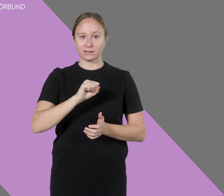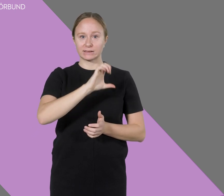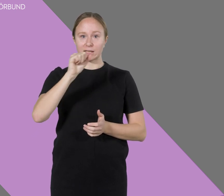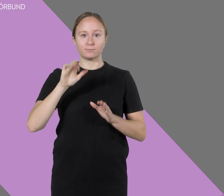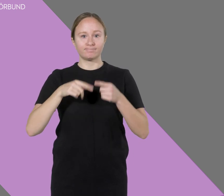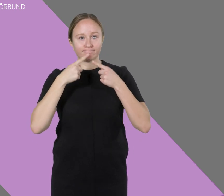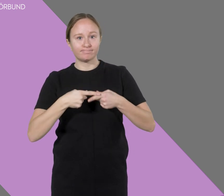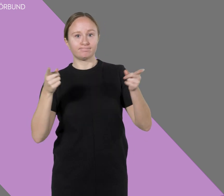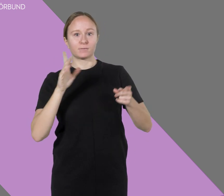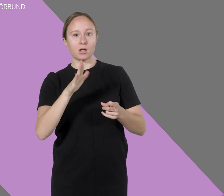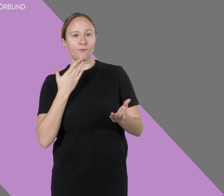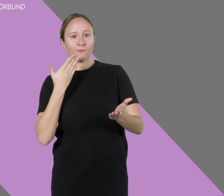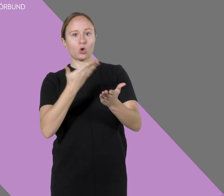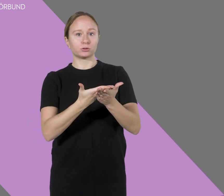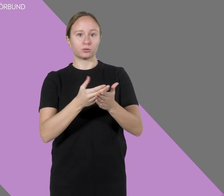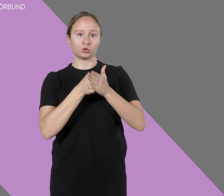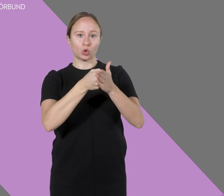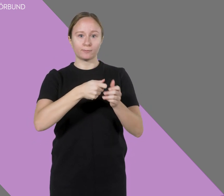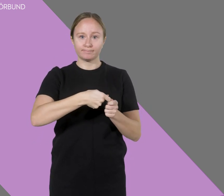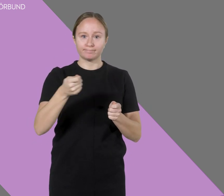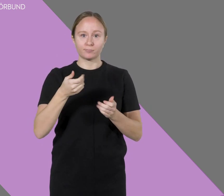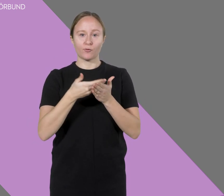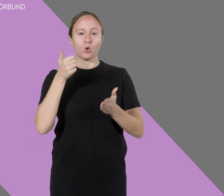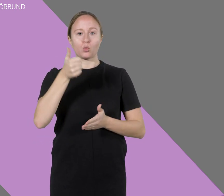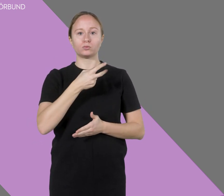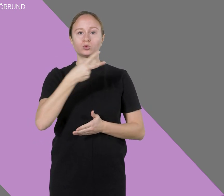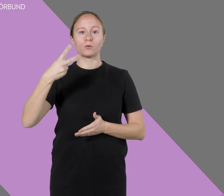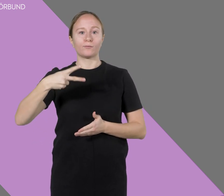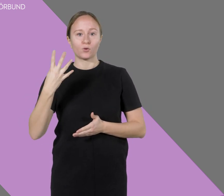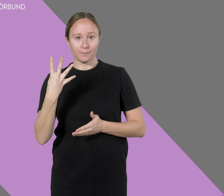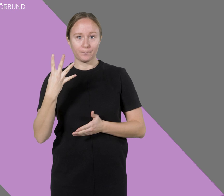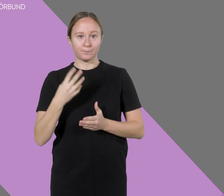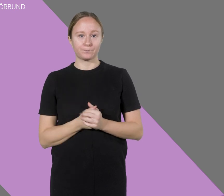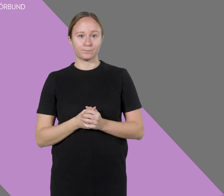Social- och hälsoorganisationernas understödscentral (STEA) har publicerat - sitt förslag till fördelning av understöd för 2024.